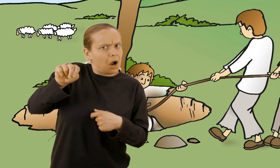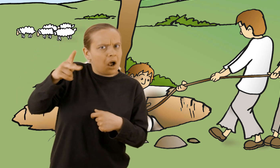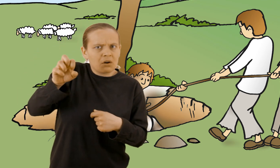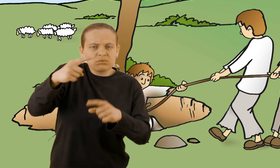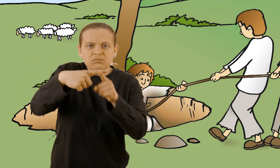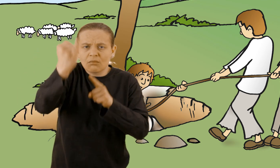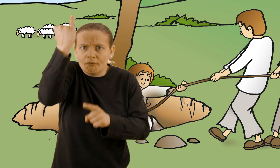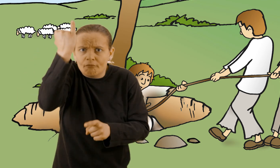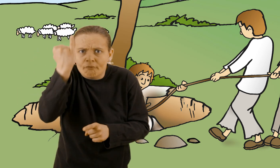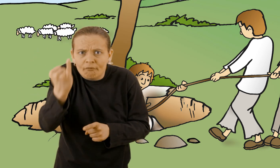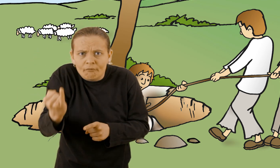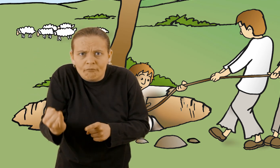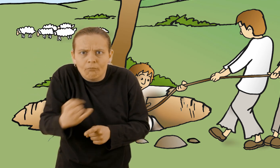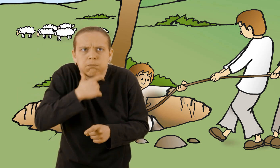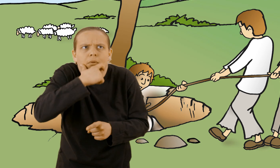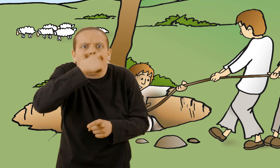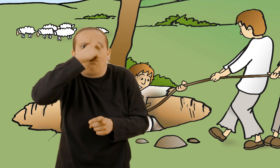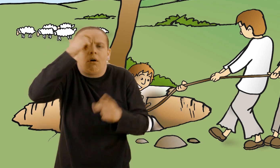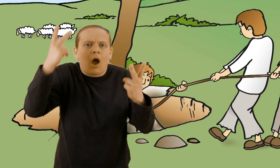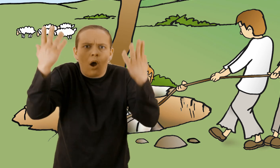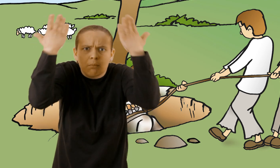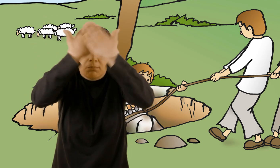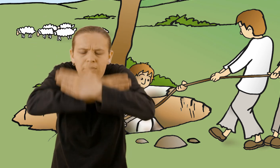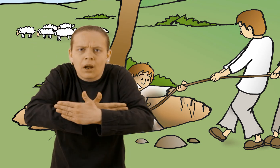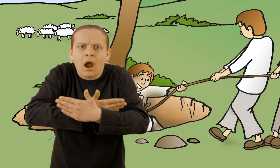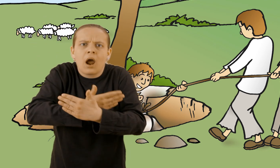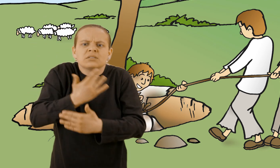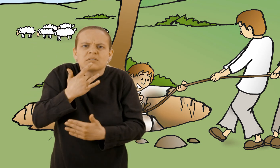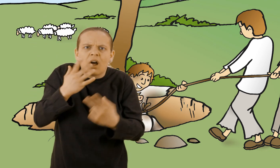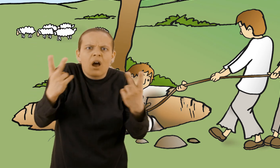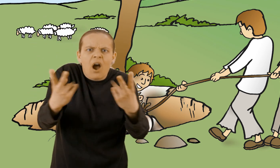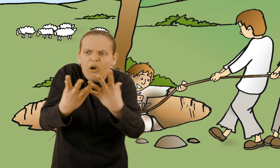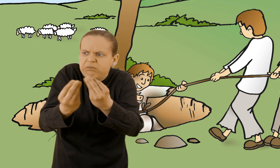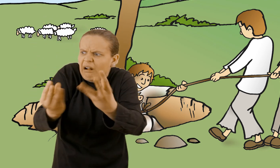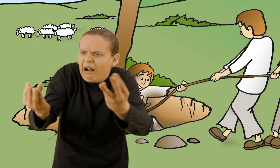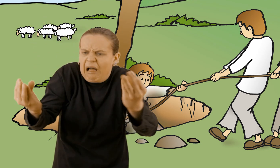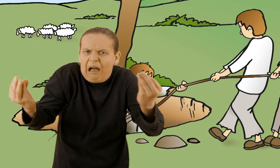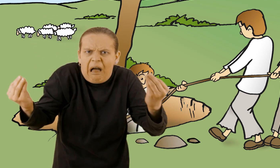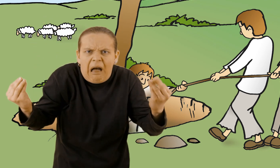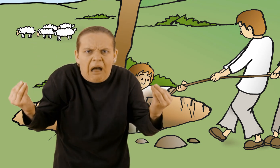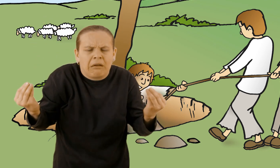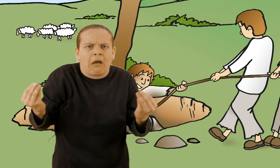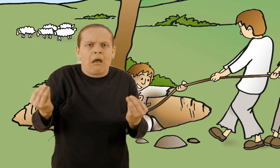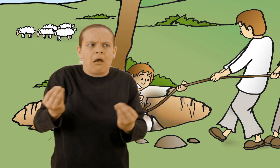ali ga jedva prepoznaju. Mršav i zarastao, blijed od tame, zelen od vlage.